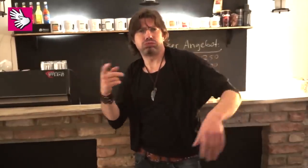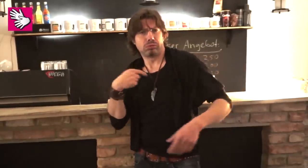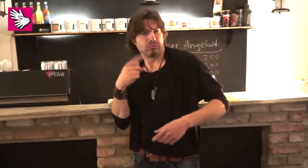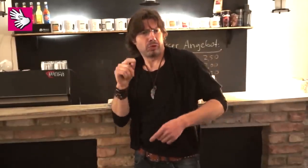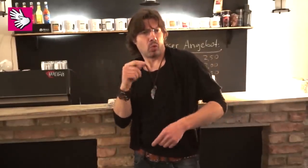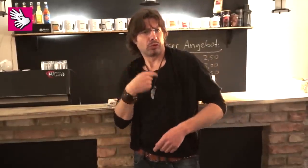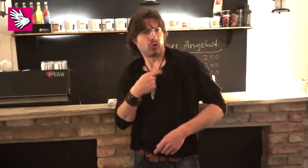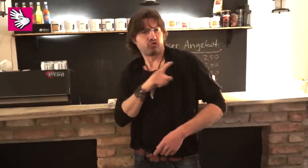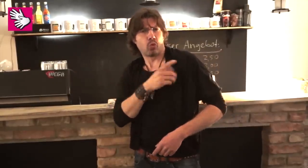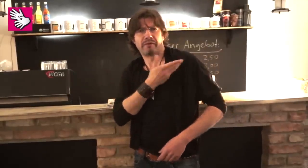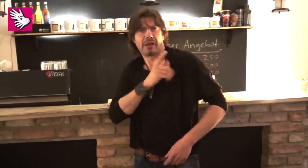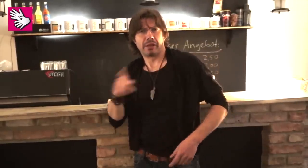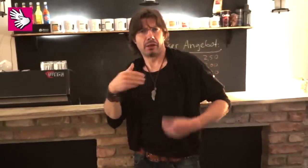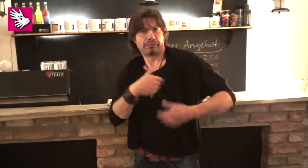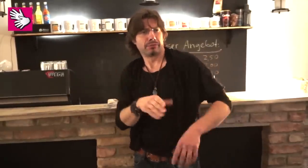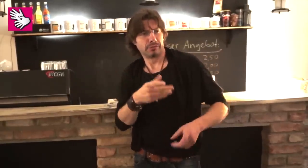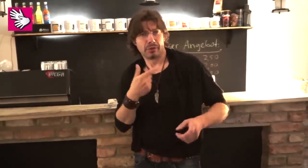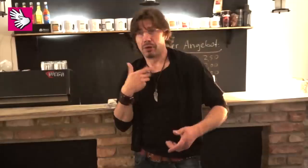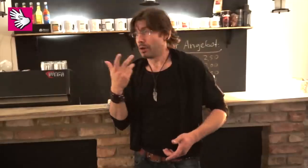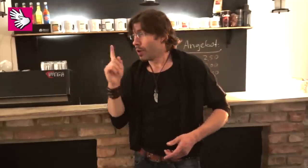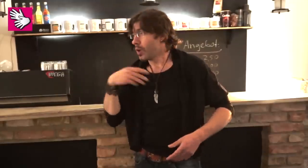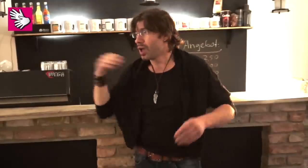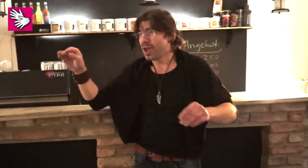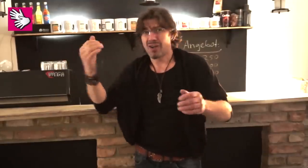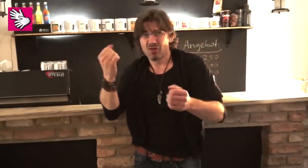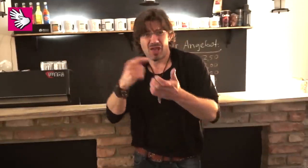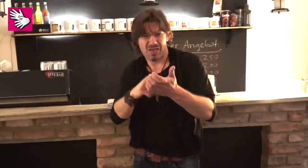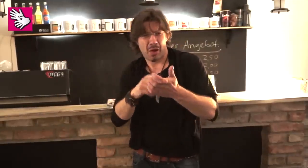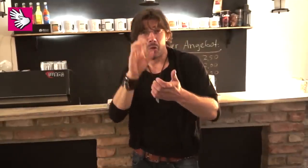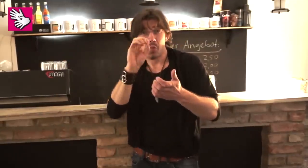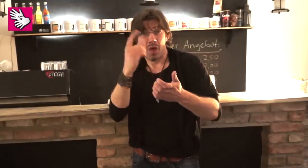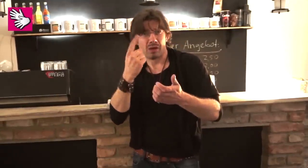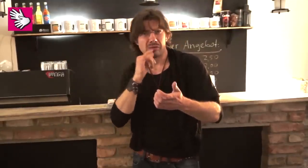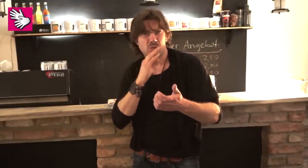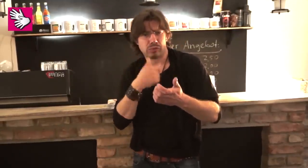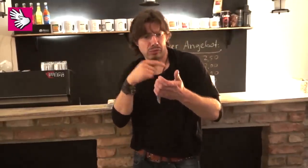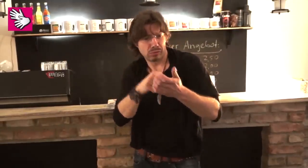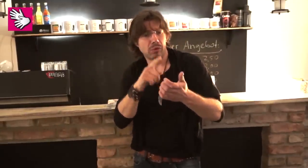Da hilft sicherlich nicht jeder.. 110 kann ich ja selbst nicht anrufen oder eine SMS schicken. Wie soll das gelöst werden?